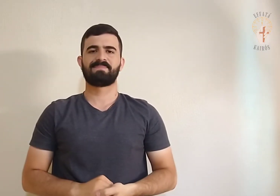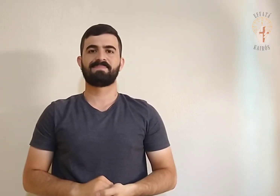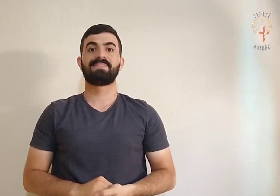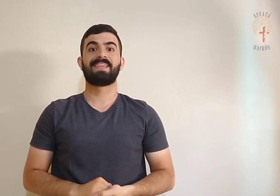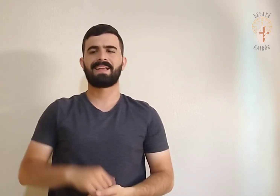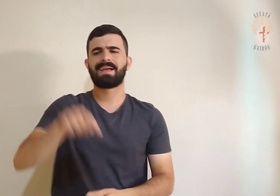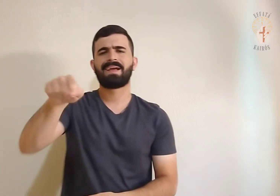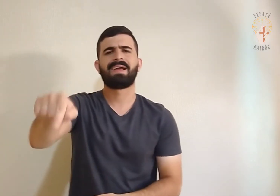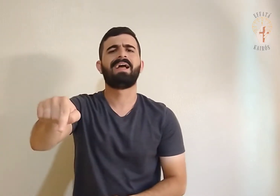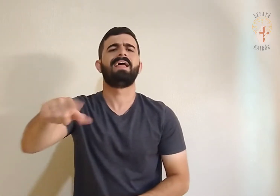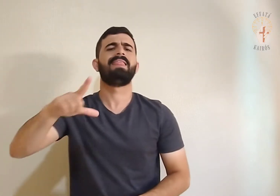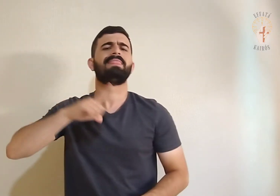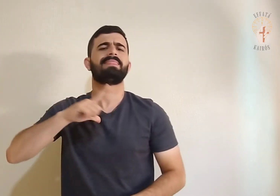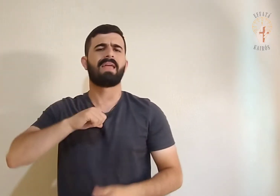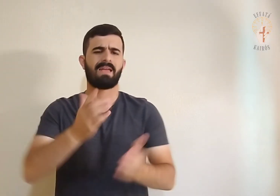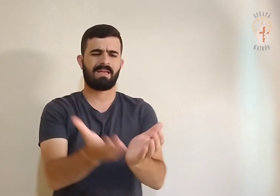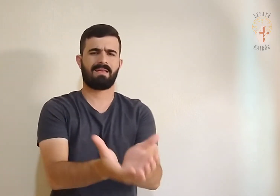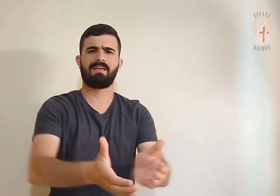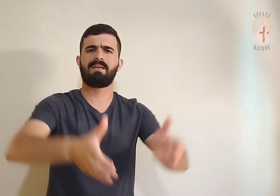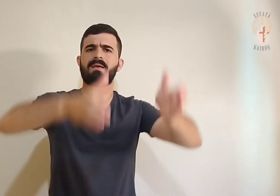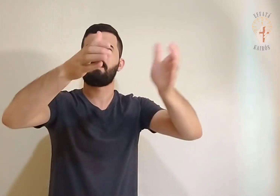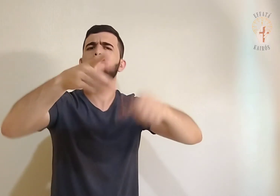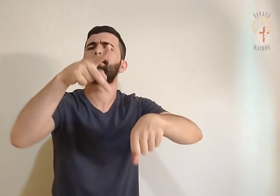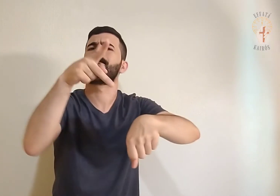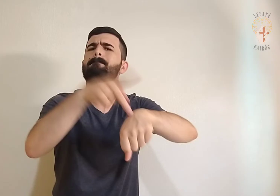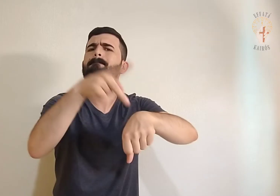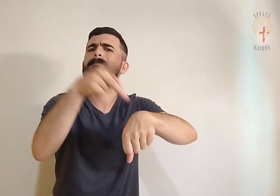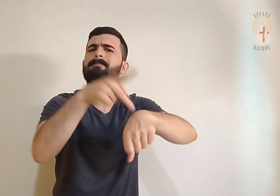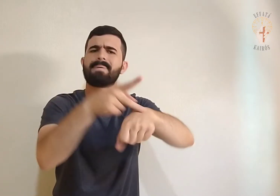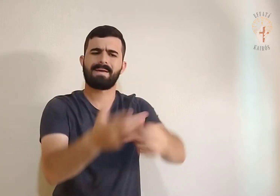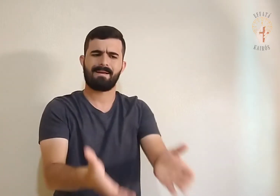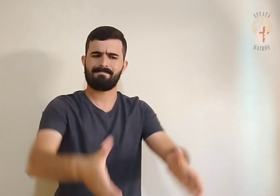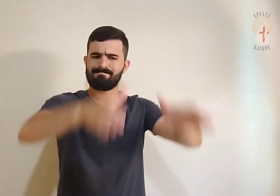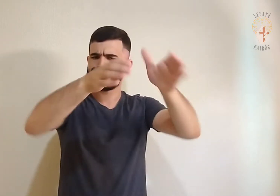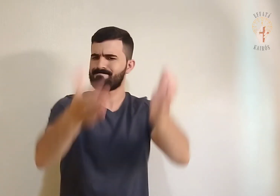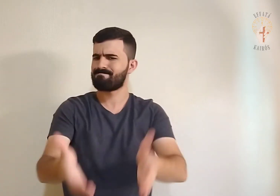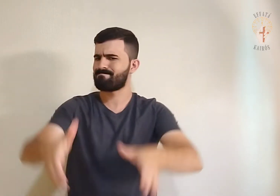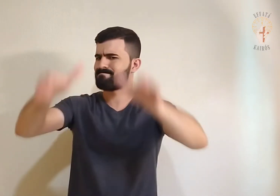6 - Estavam seis talhas de pedra colocadas aí